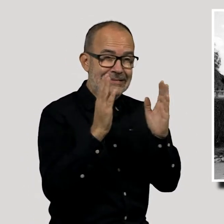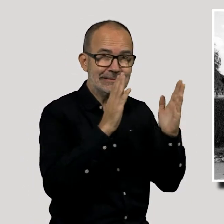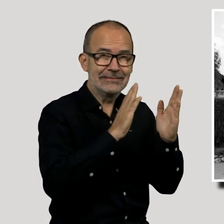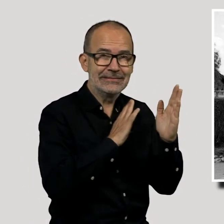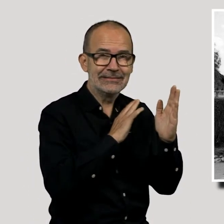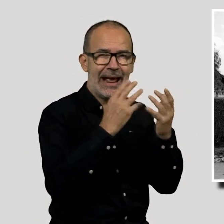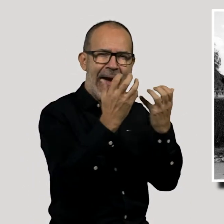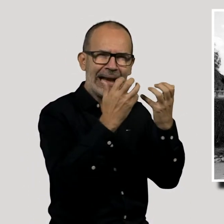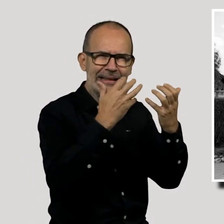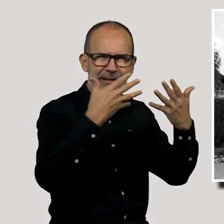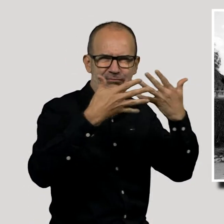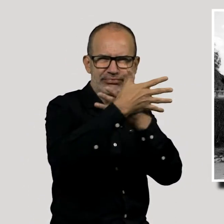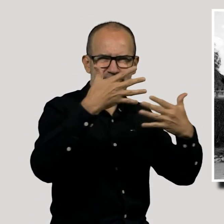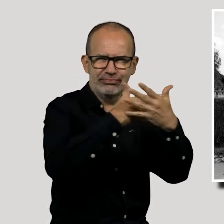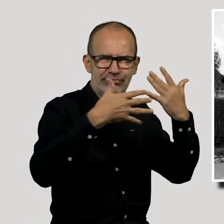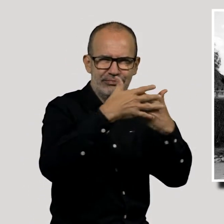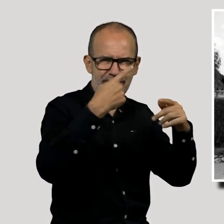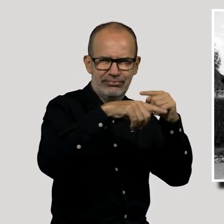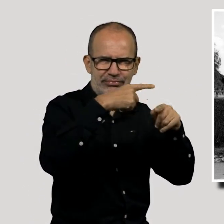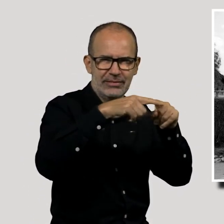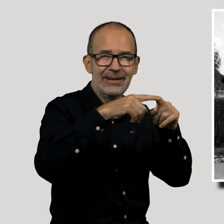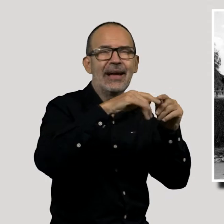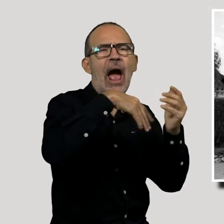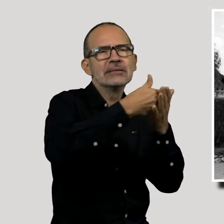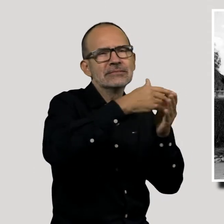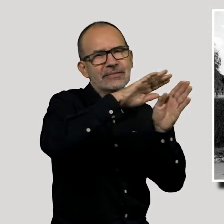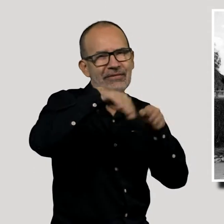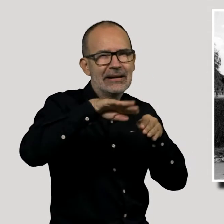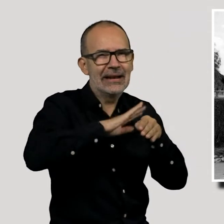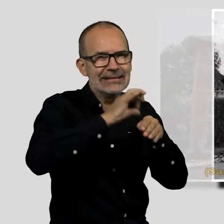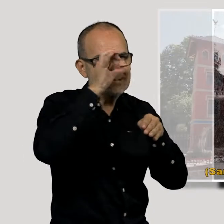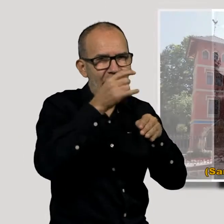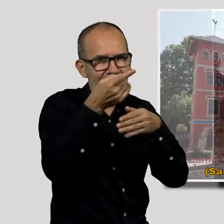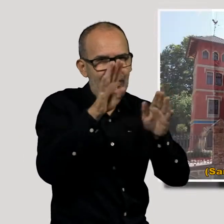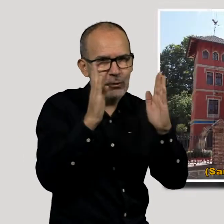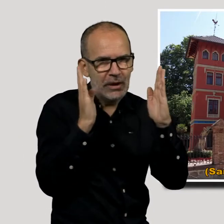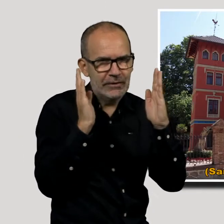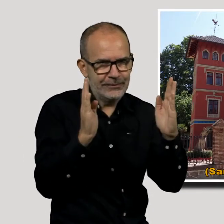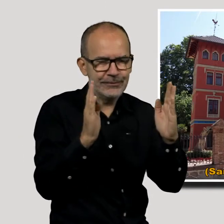Des de l'eclecticisme de finals del segle XIX.,